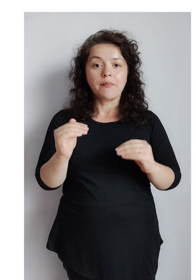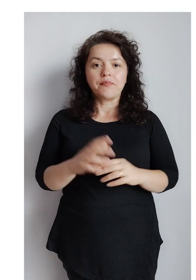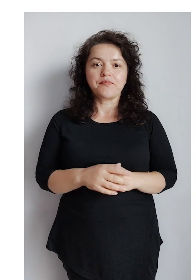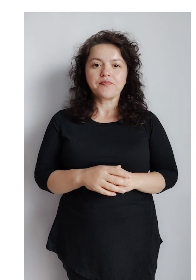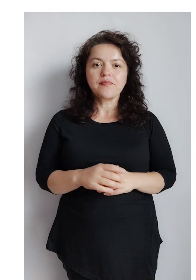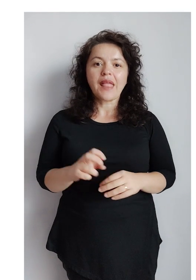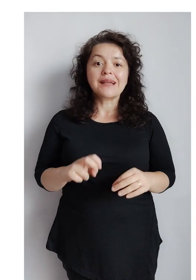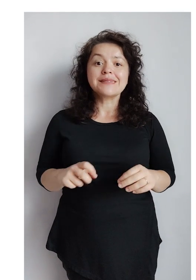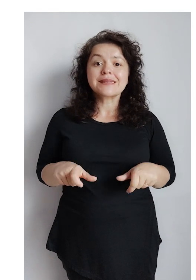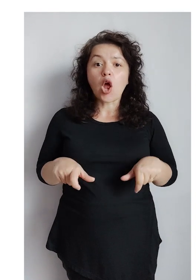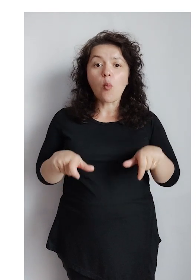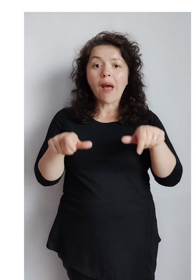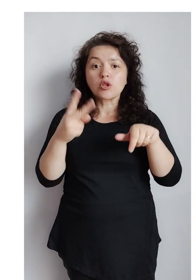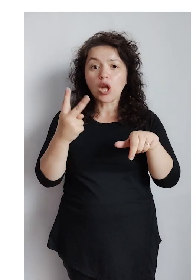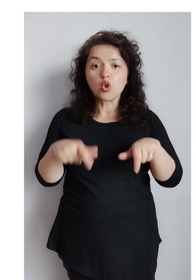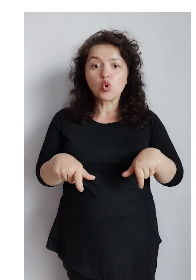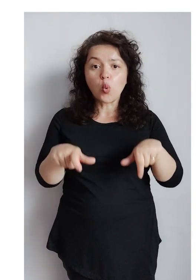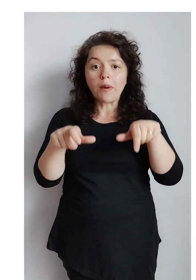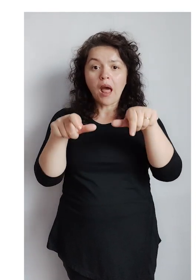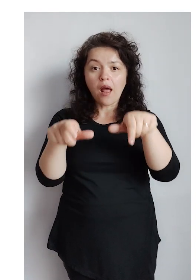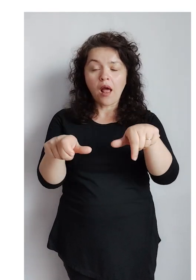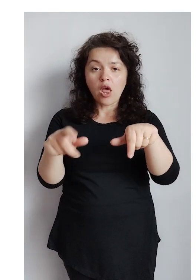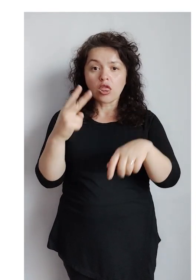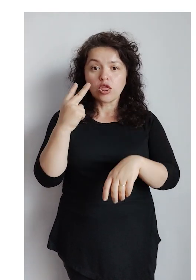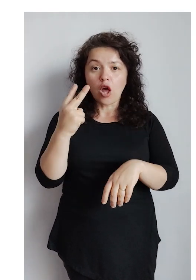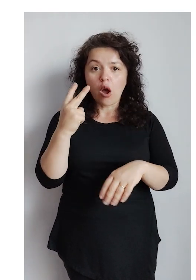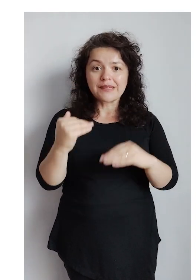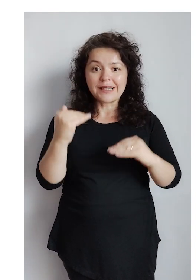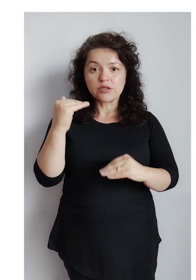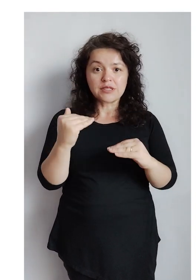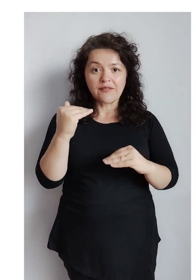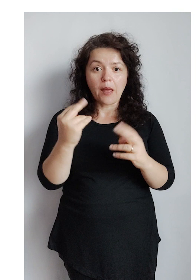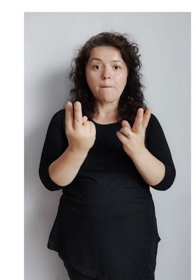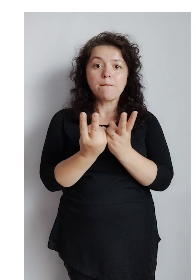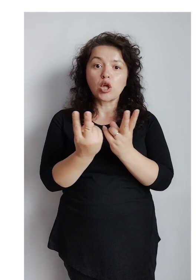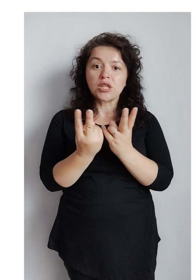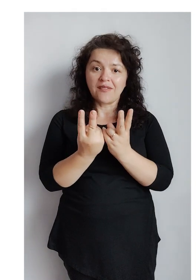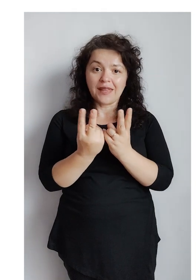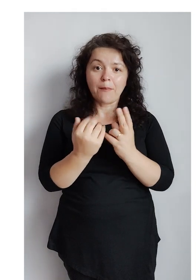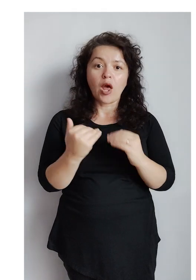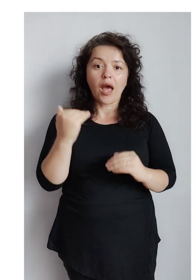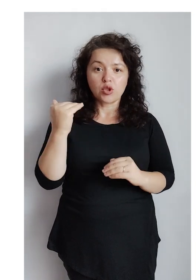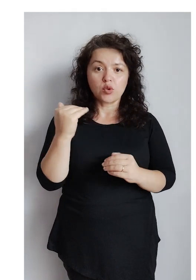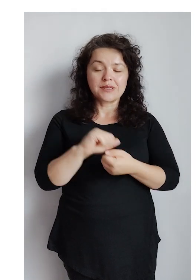O scară cu balustradă dublă la două înălțimi diferite, potrivită pentru adulți și copii